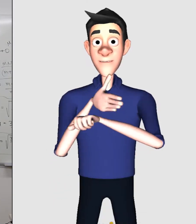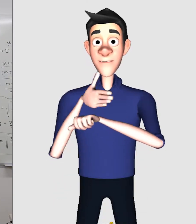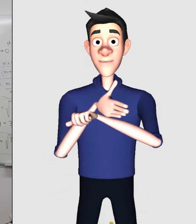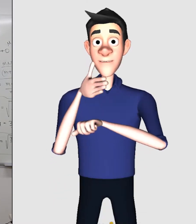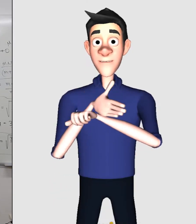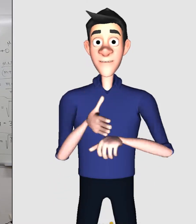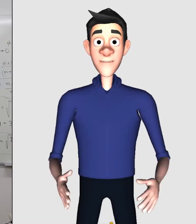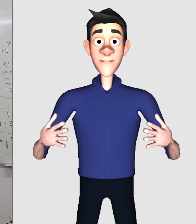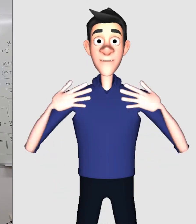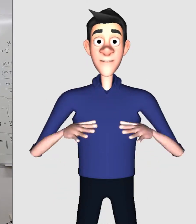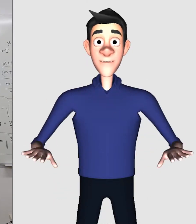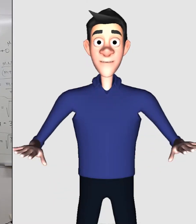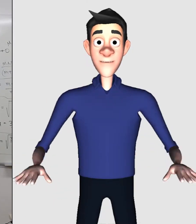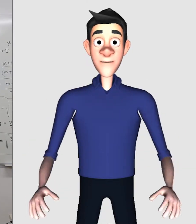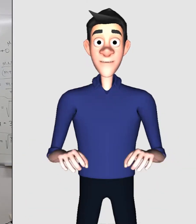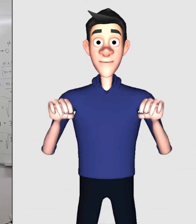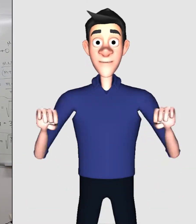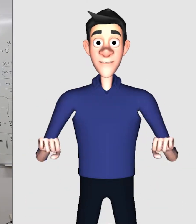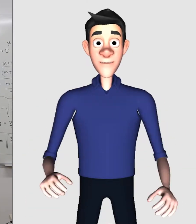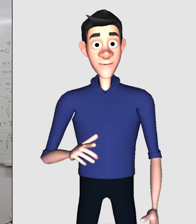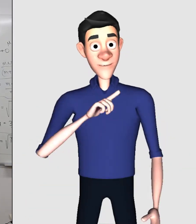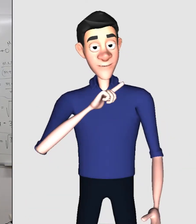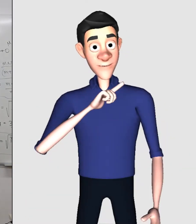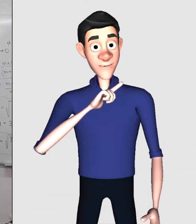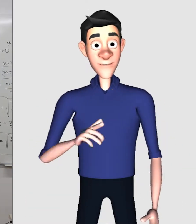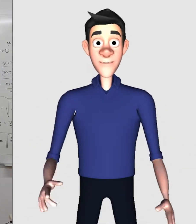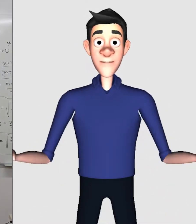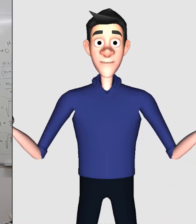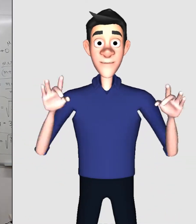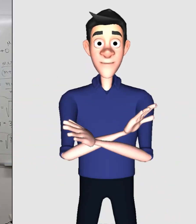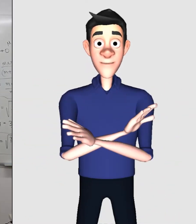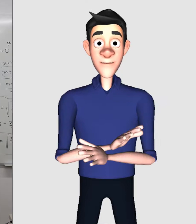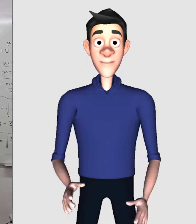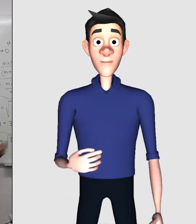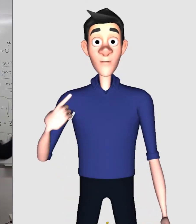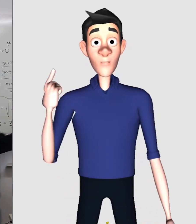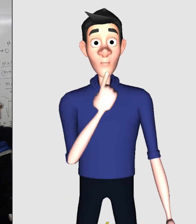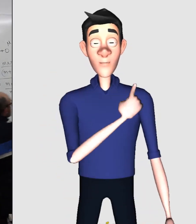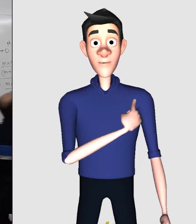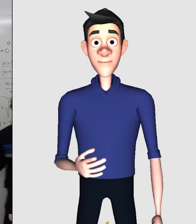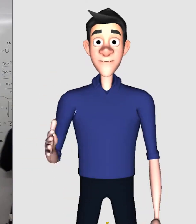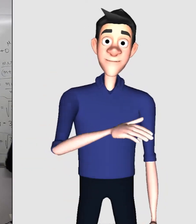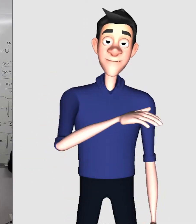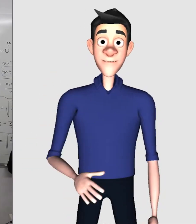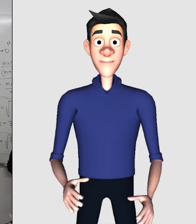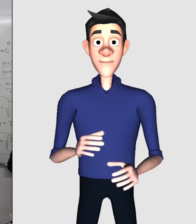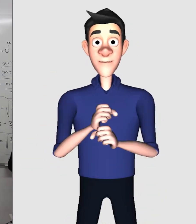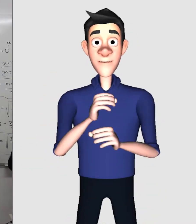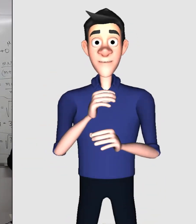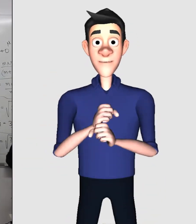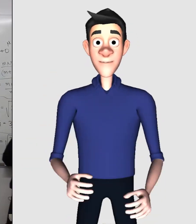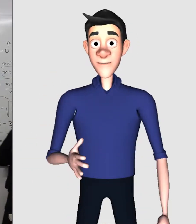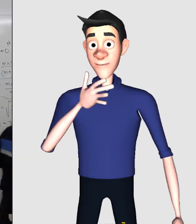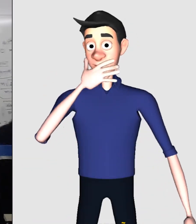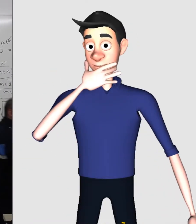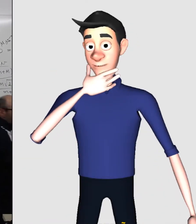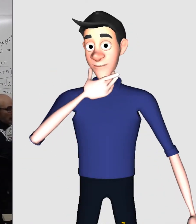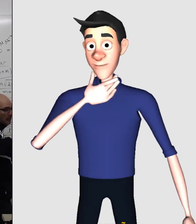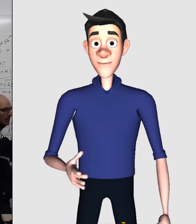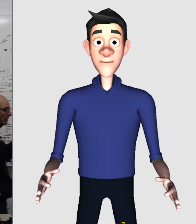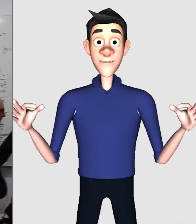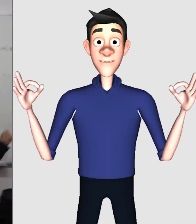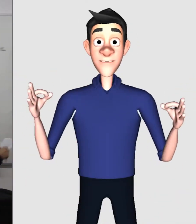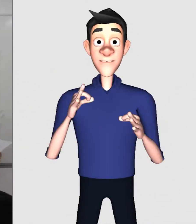Para isso temos que usar essas relações